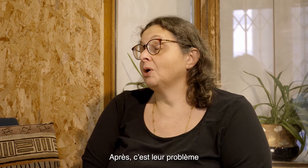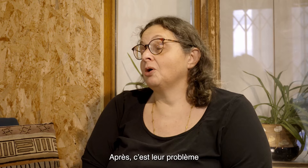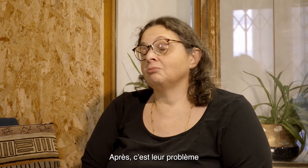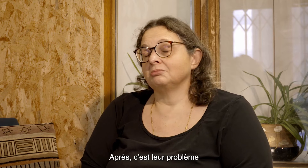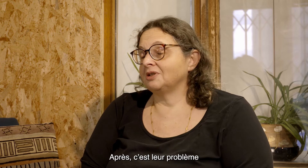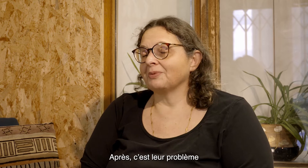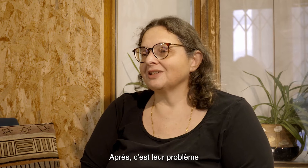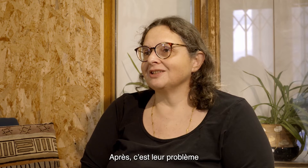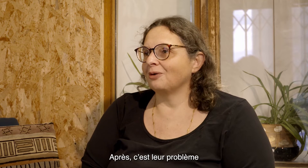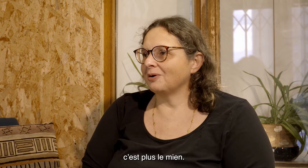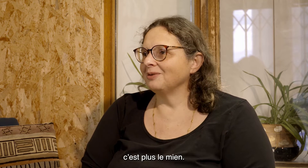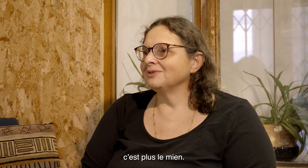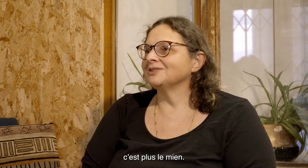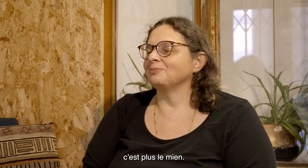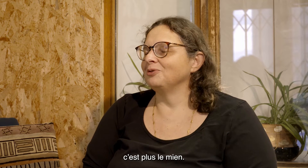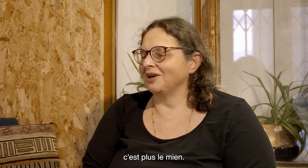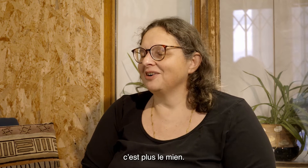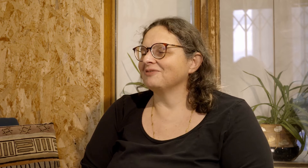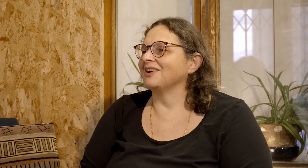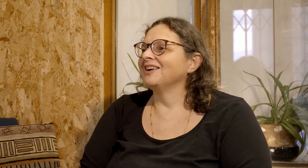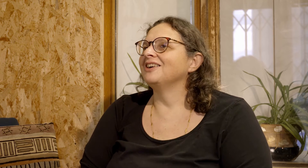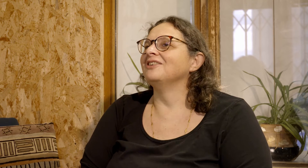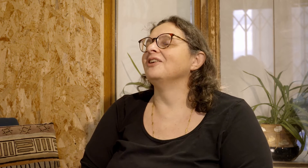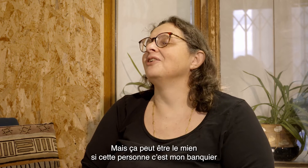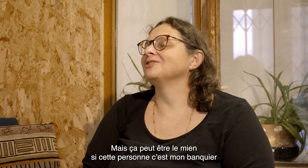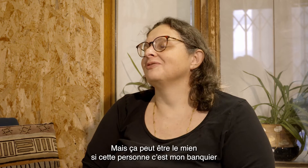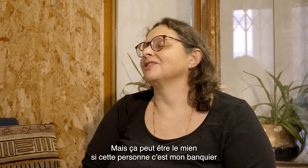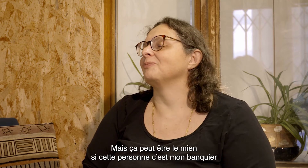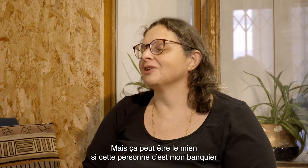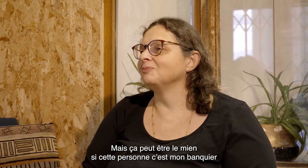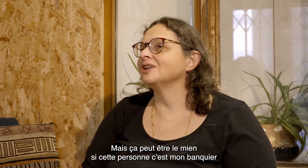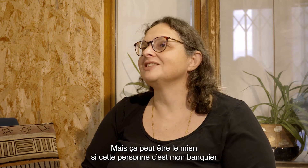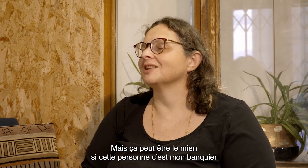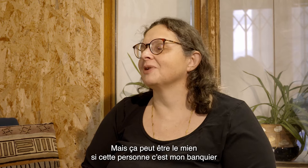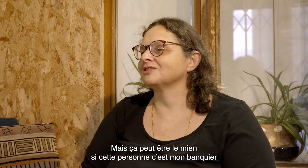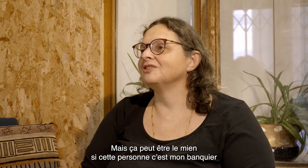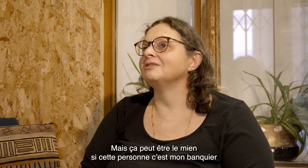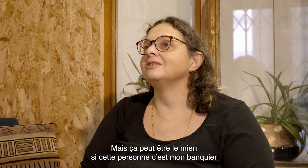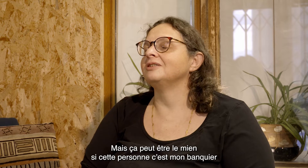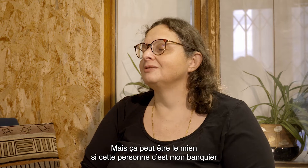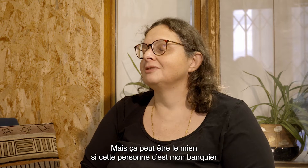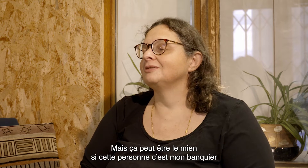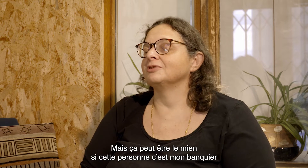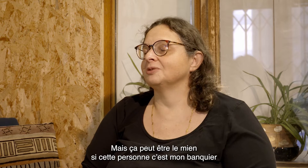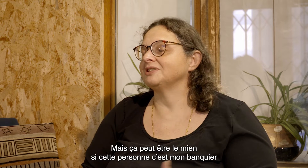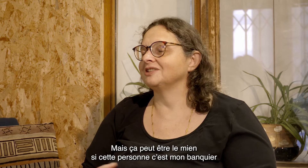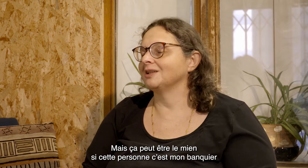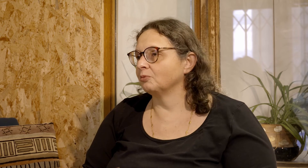Après, c’est leur problème c’est plus le mien. Mais ça peut être le mien si cette personne c’est mon banquier